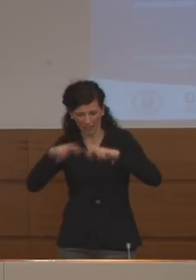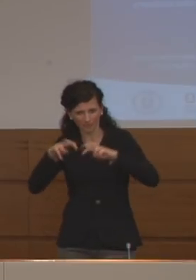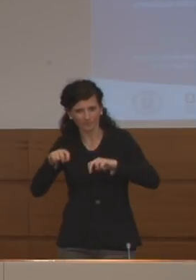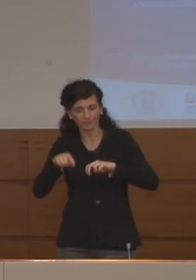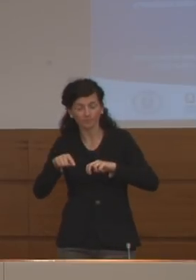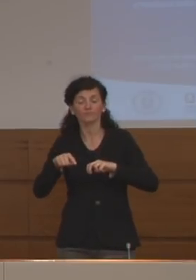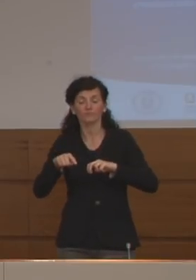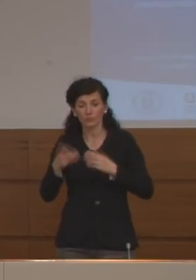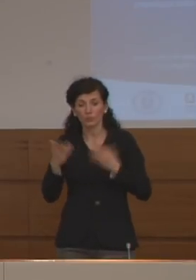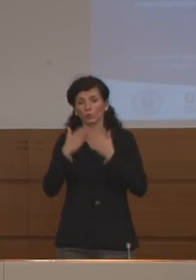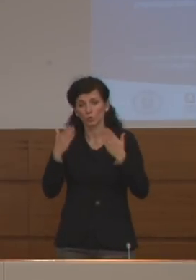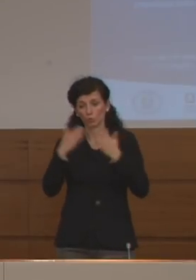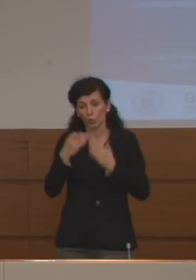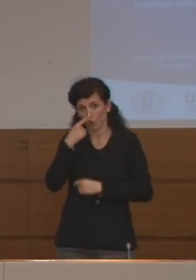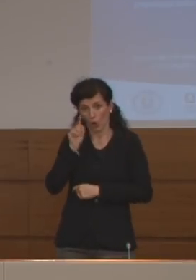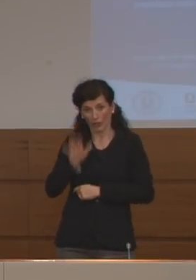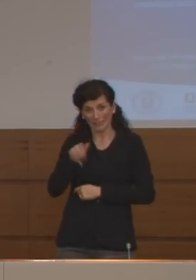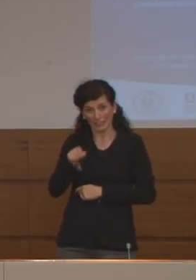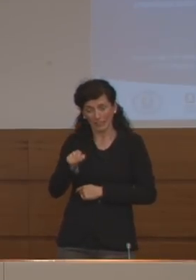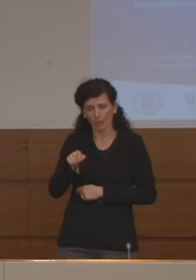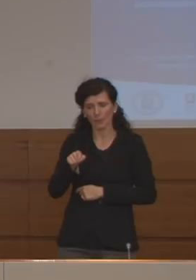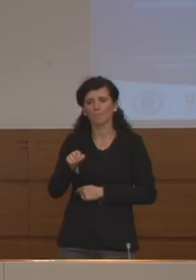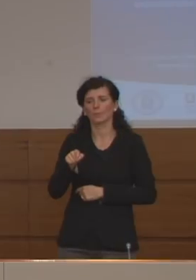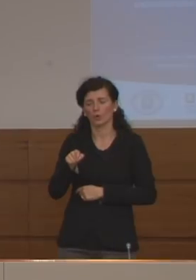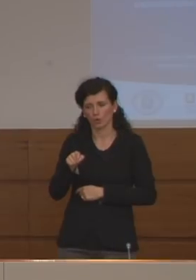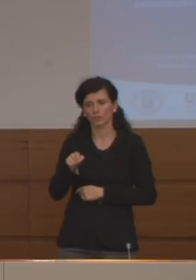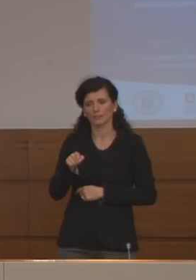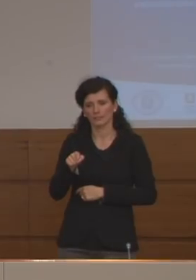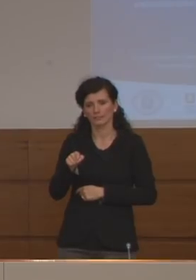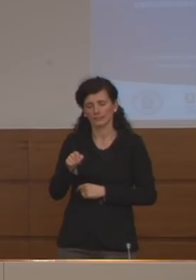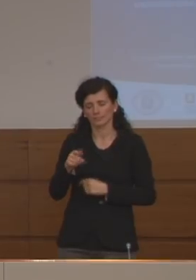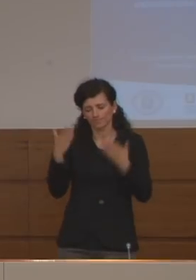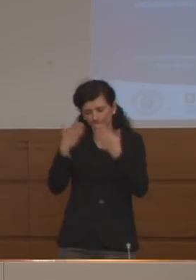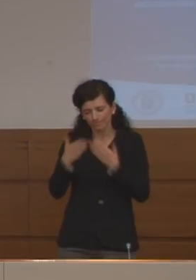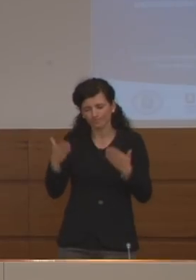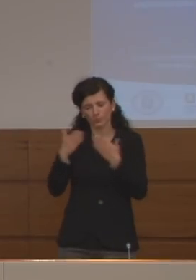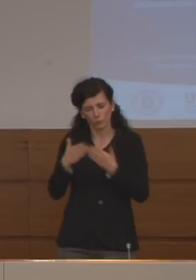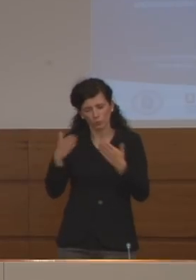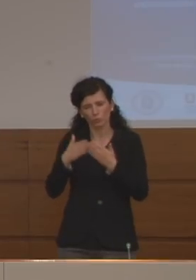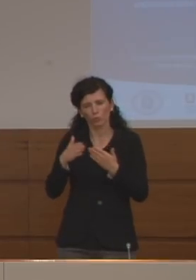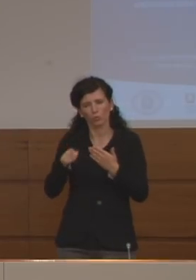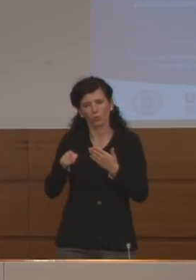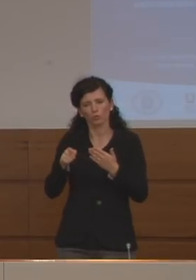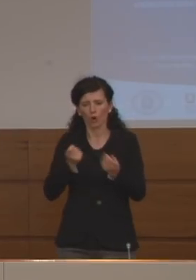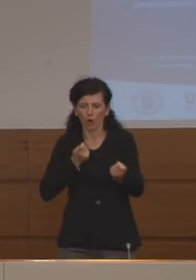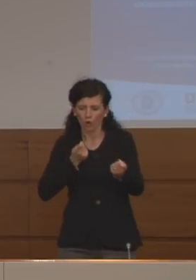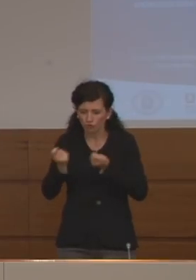di questo tipo sono appannaggio, di pertinenza, di gestione